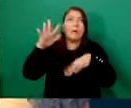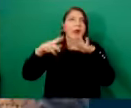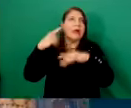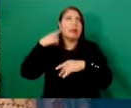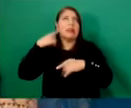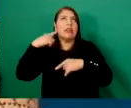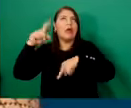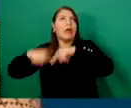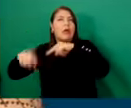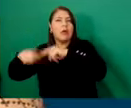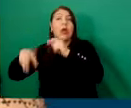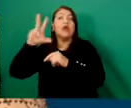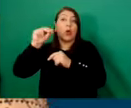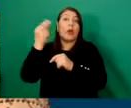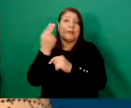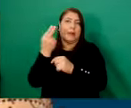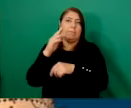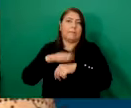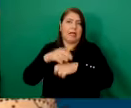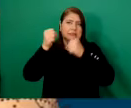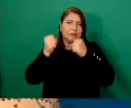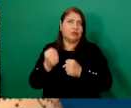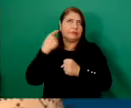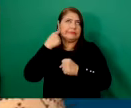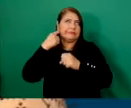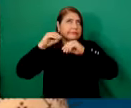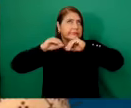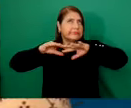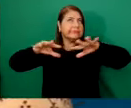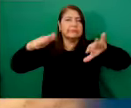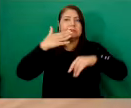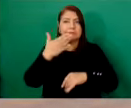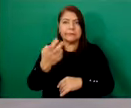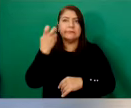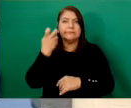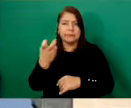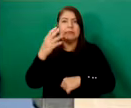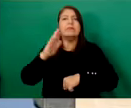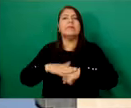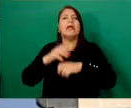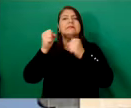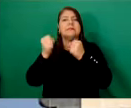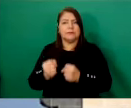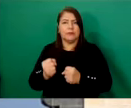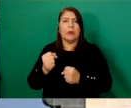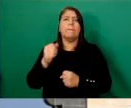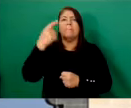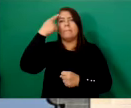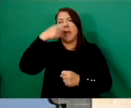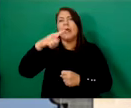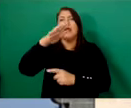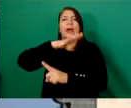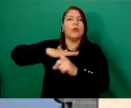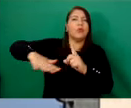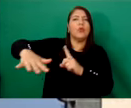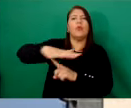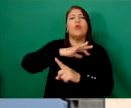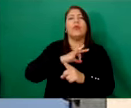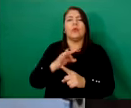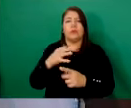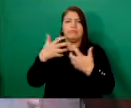fuerte que a veces se producen; y dotar de seguridad y fiabilidad al sistema, para que